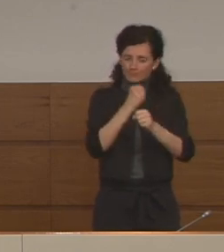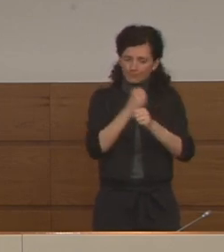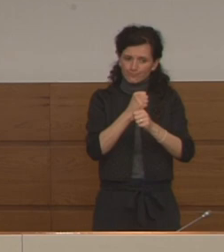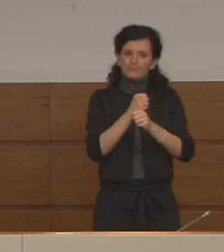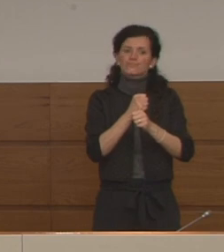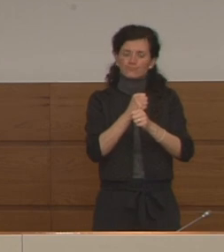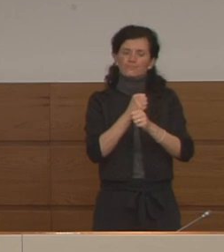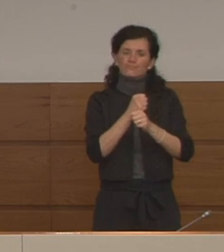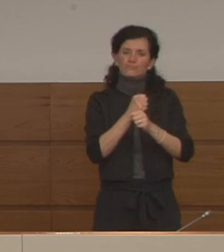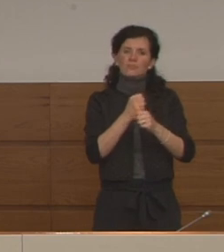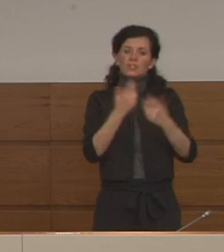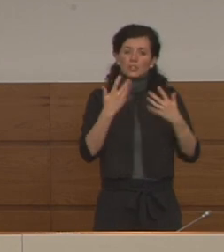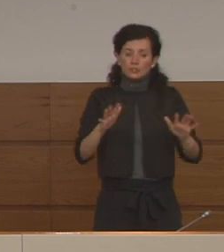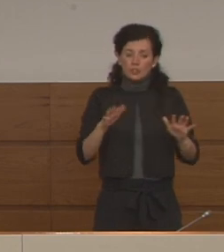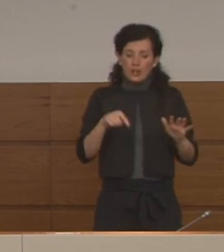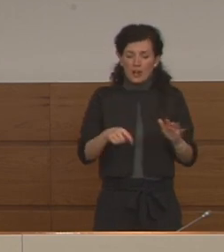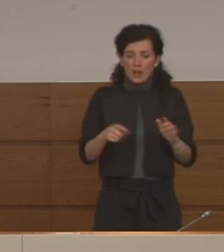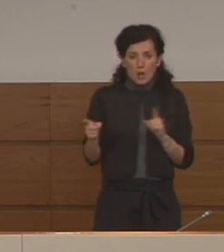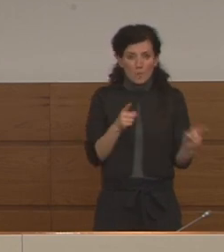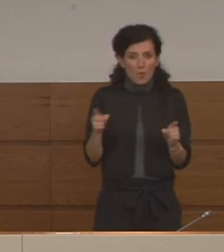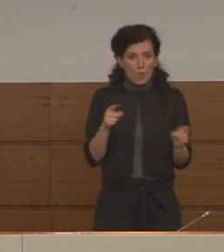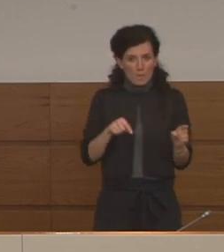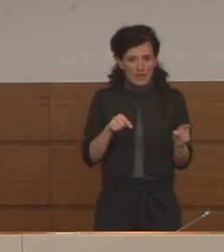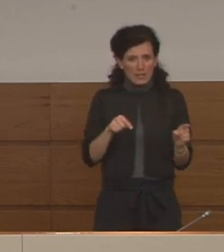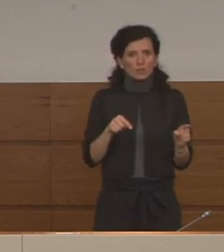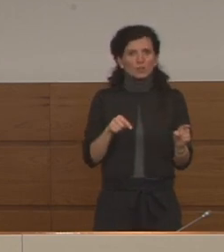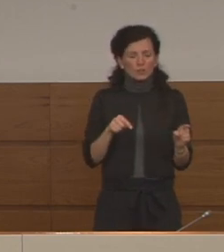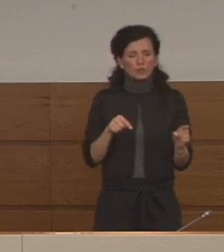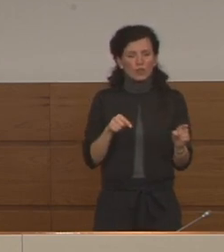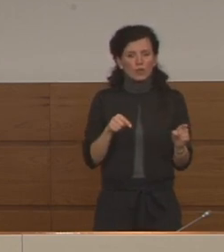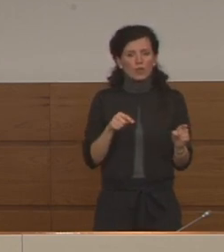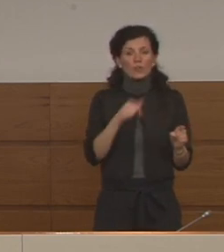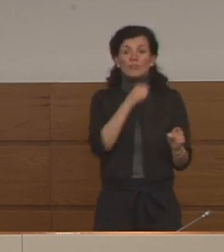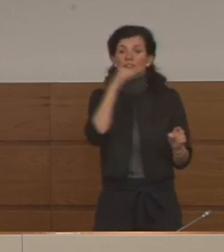attuale, dove la sinergia che deve esserci tra gli ospedali ed il territorio